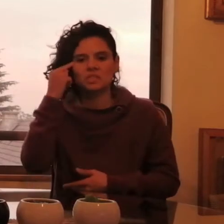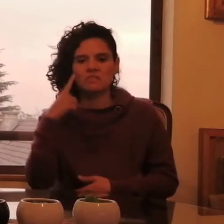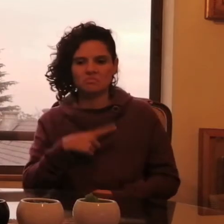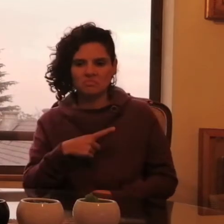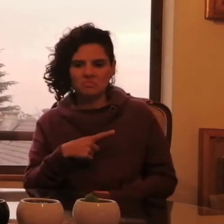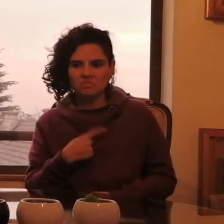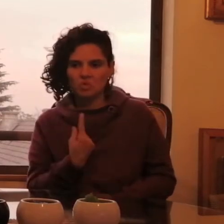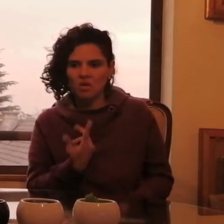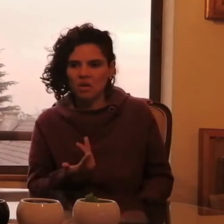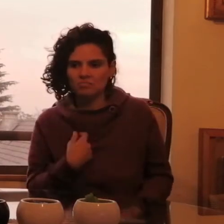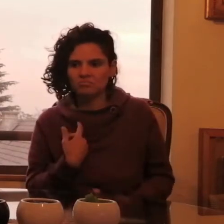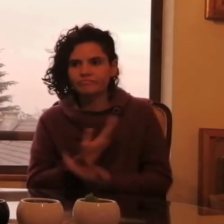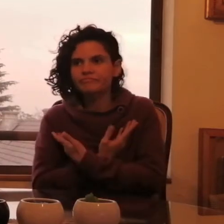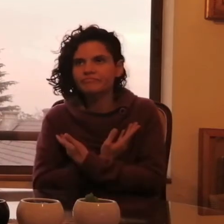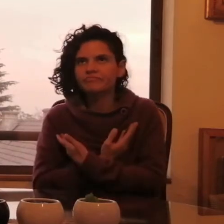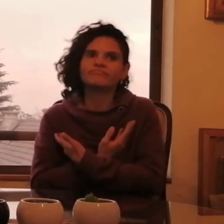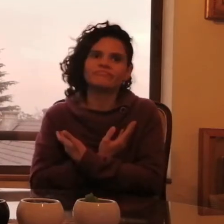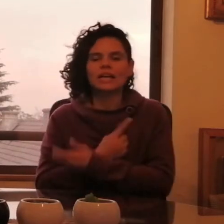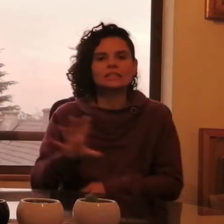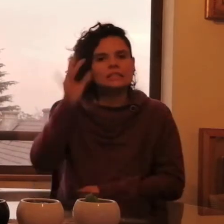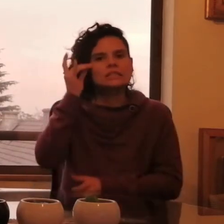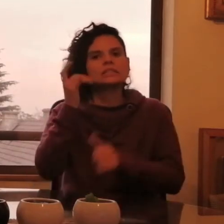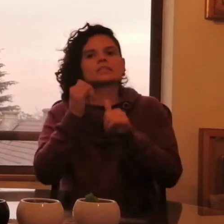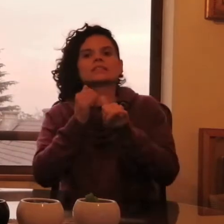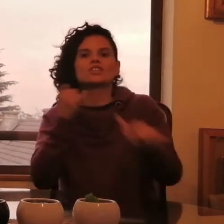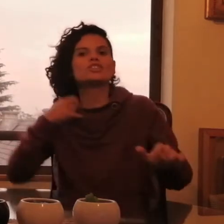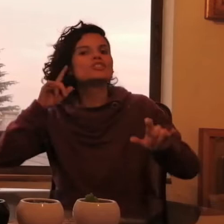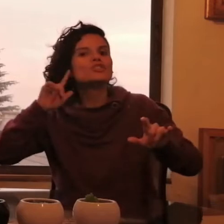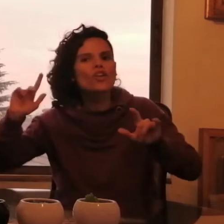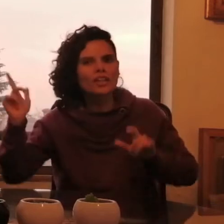estudiar sonido porque me gustaba la música